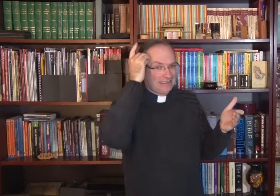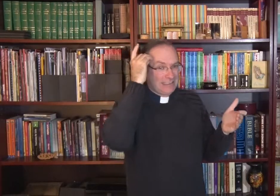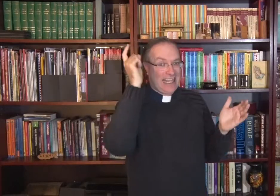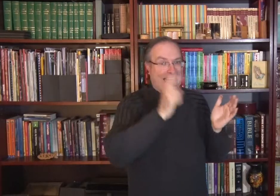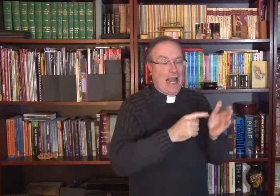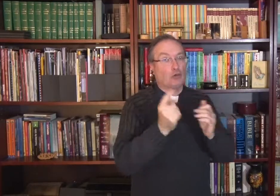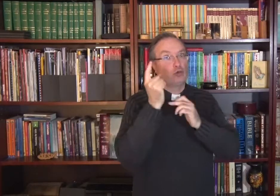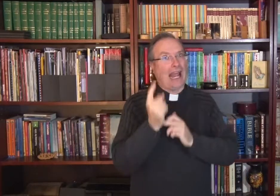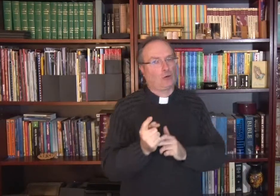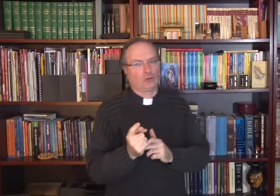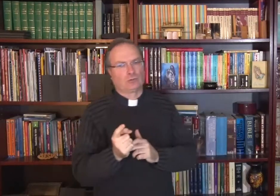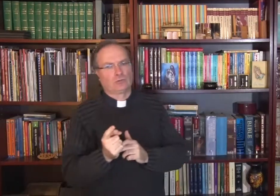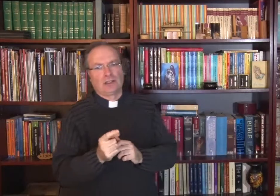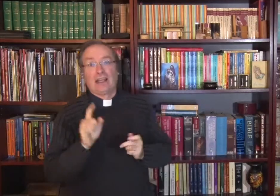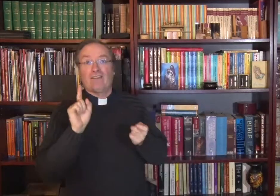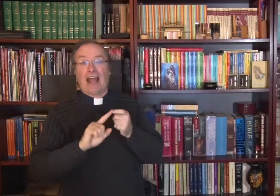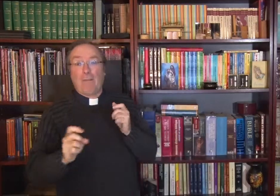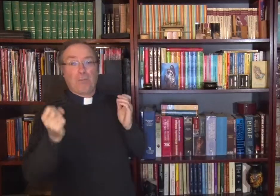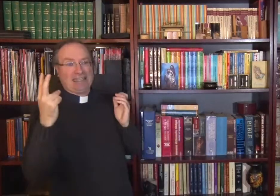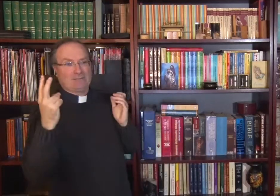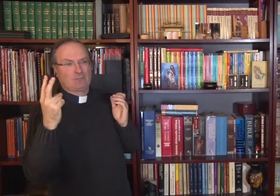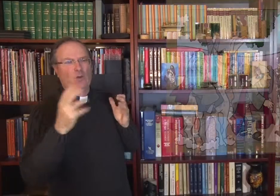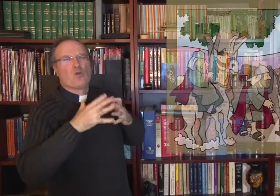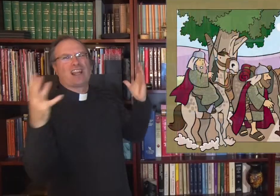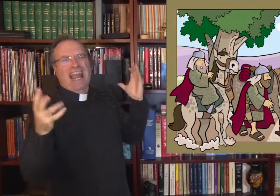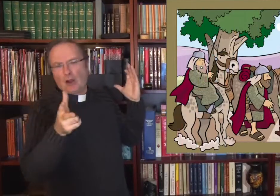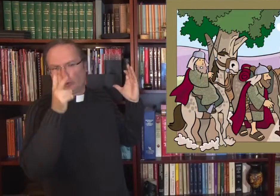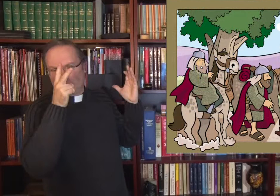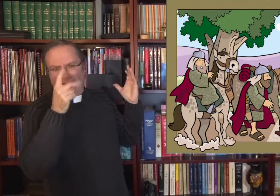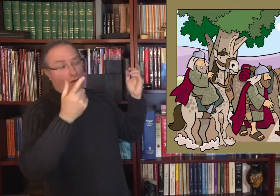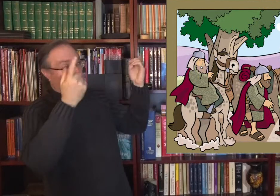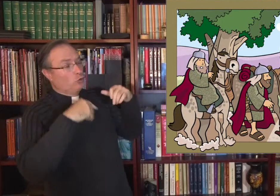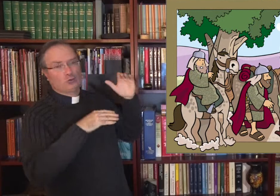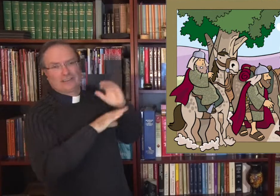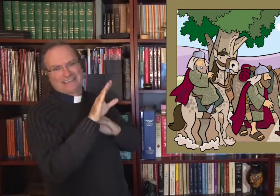quand tout à coup, vers midi, une grande lumière venue du ciel